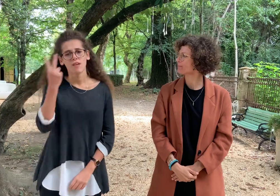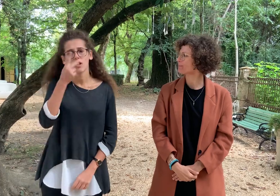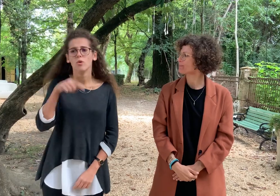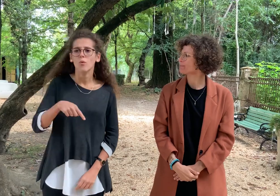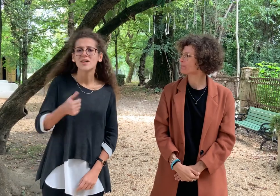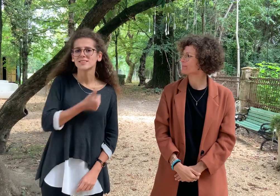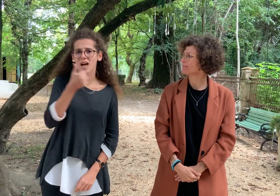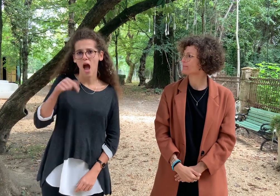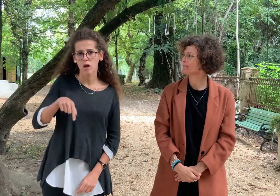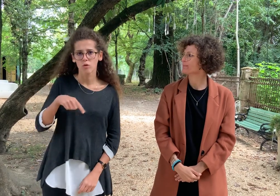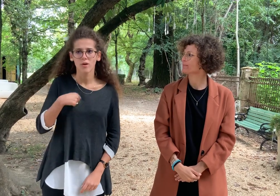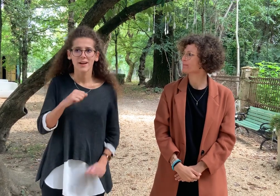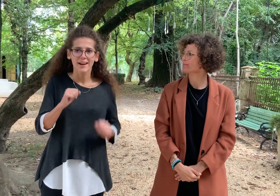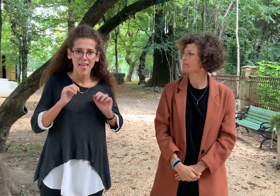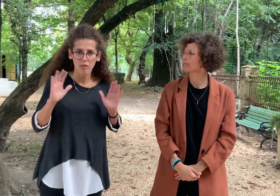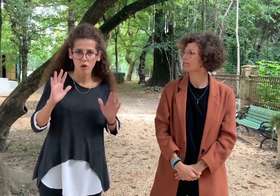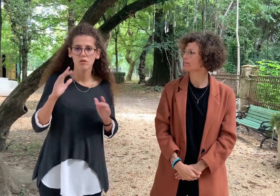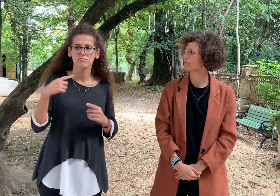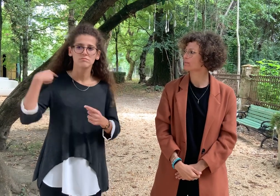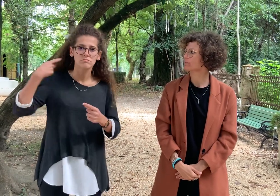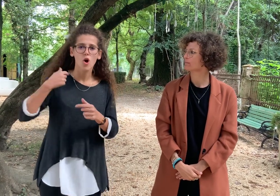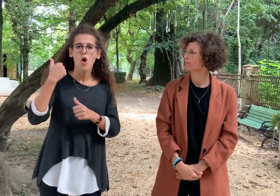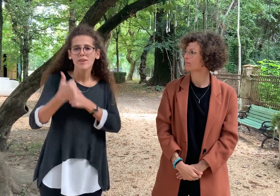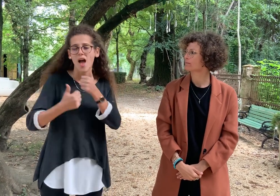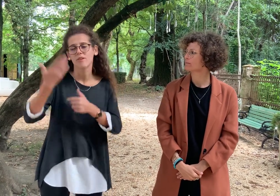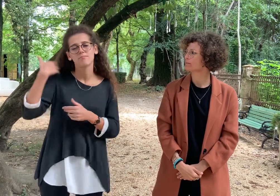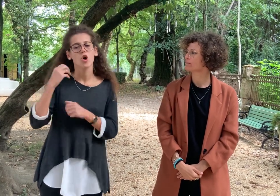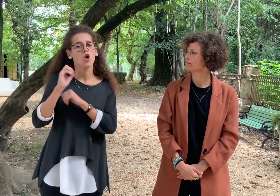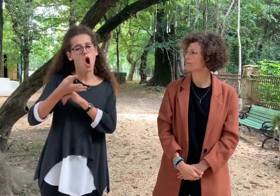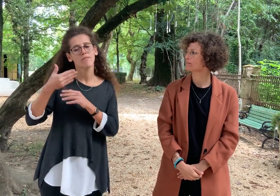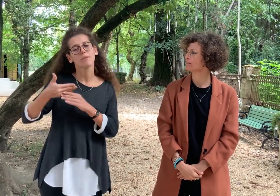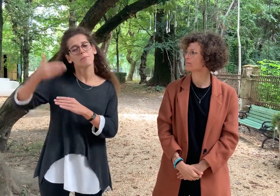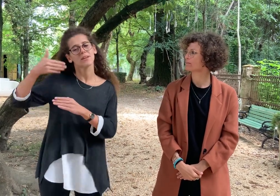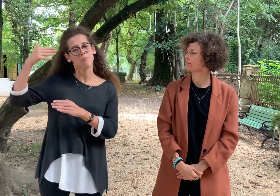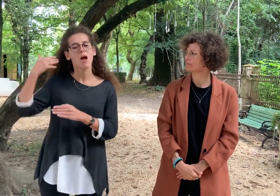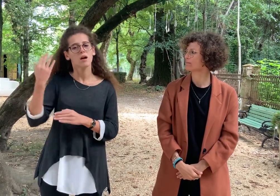Rispetto alle precedenti edizioni della Giornata Mondiale del Sordo, sempre prima della pandemia,